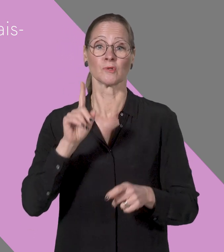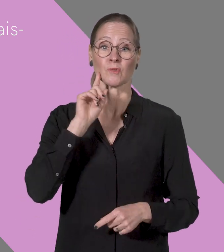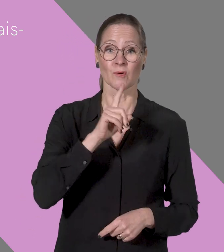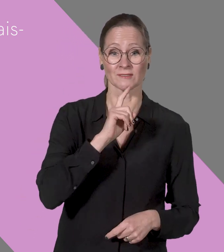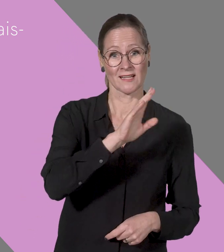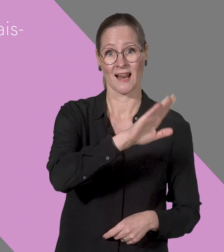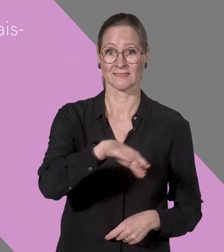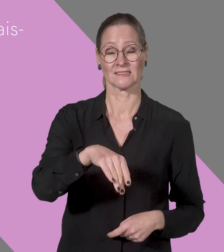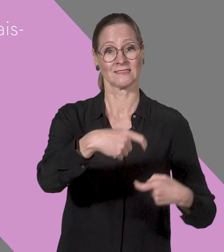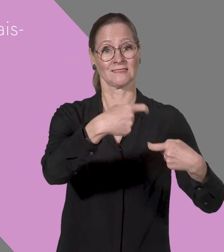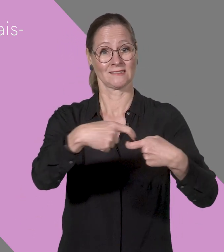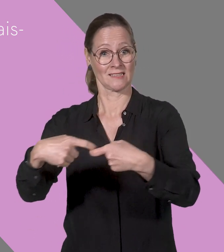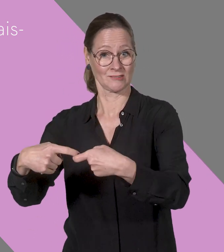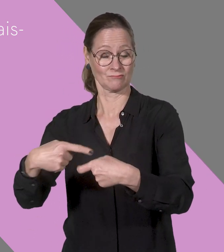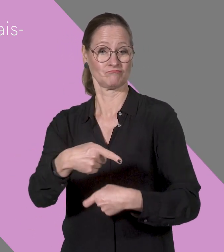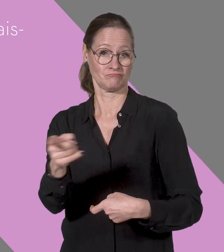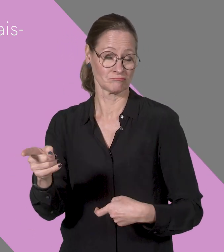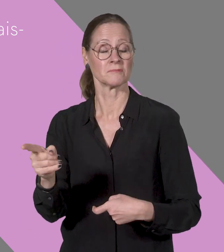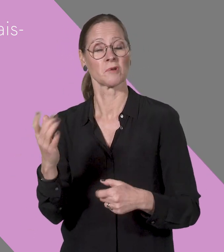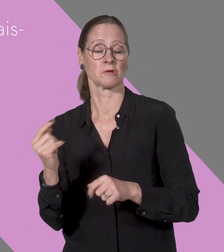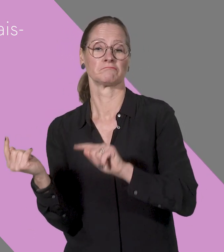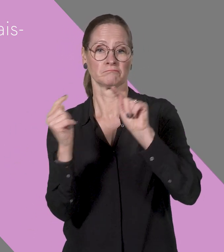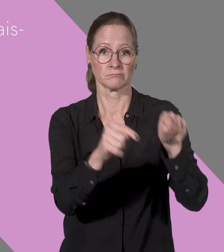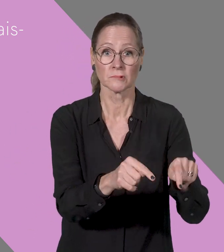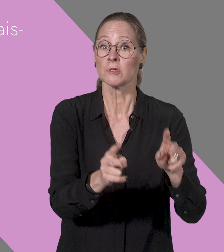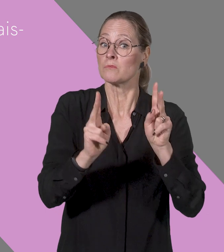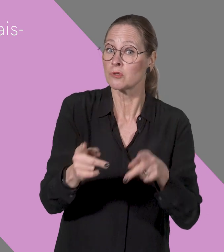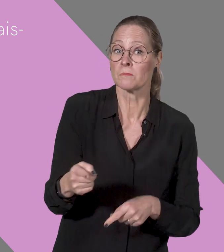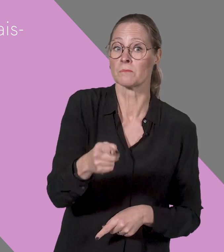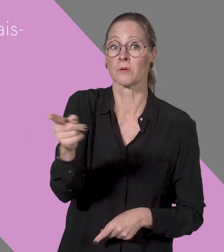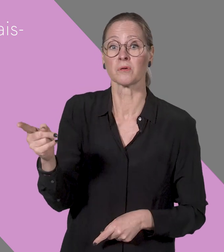ja kuurojen lasten sisarukset (sodat) sekä muut, -